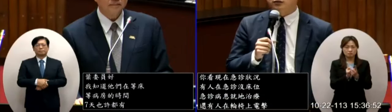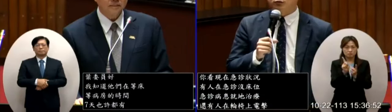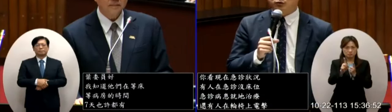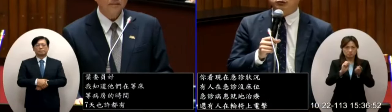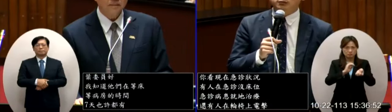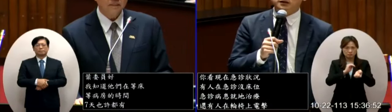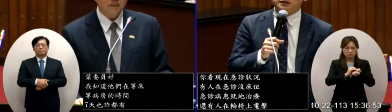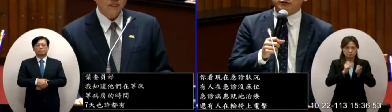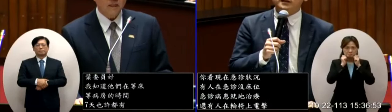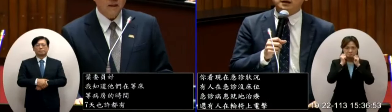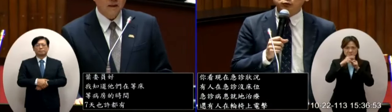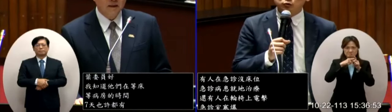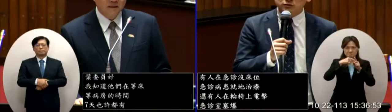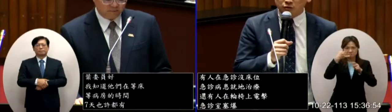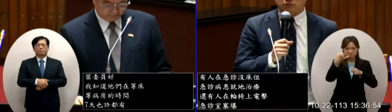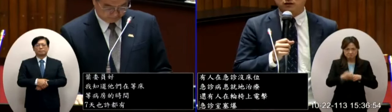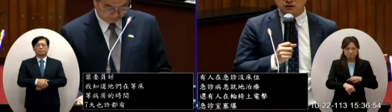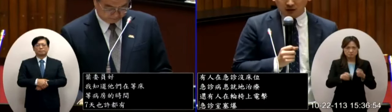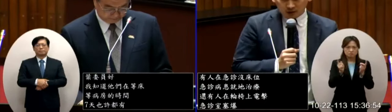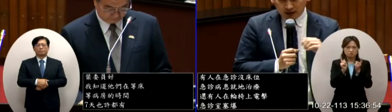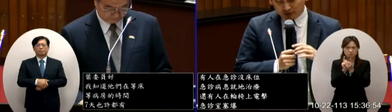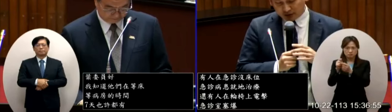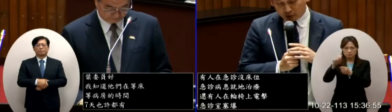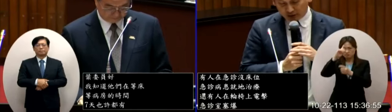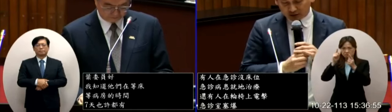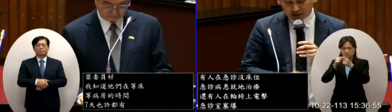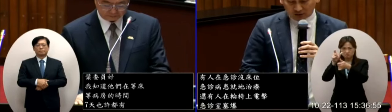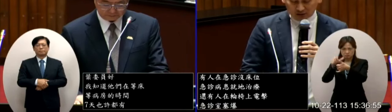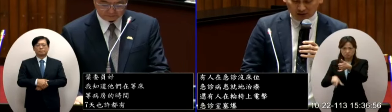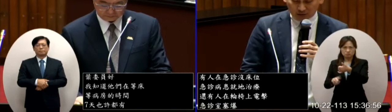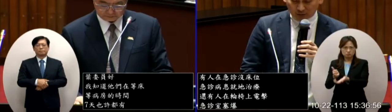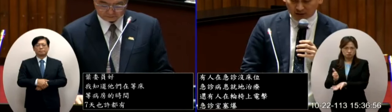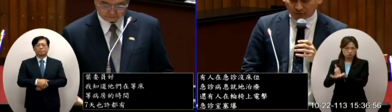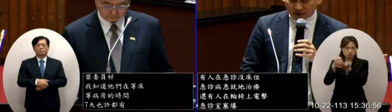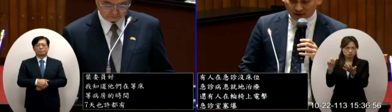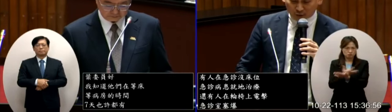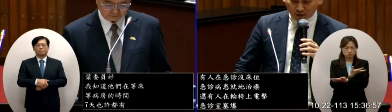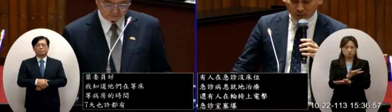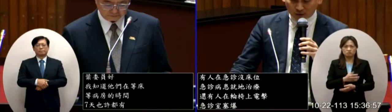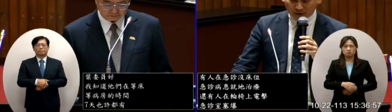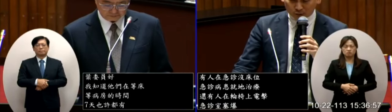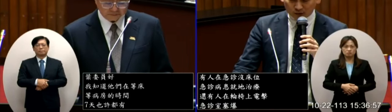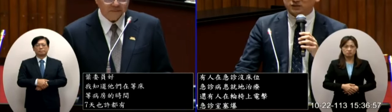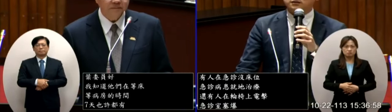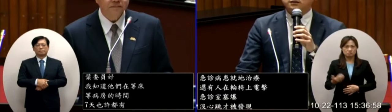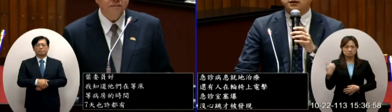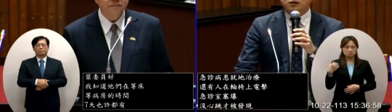而且我覺得對病人也非常不尊重 但這個問題 之前我們也反應給衛福部很多次